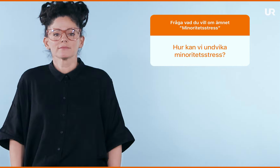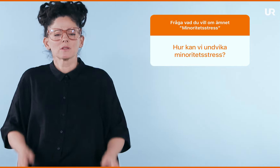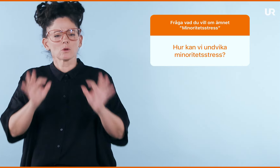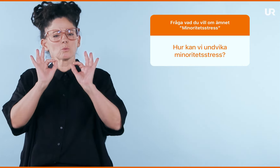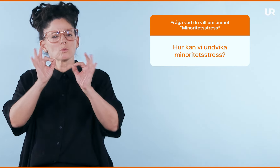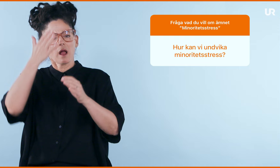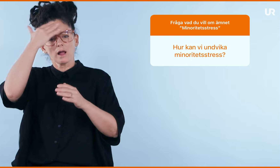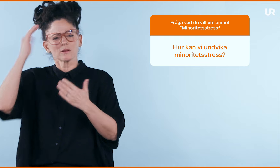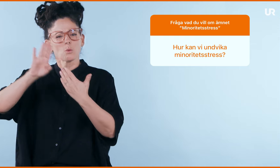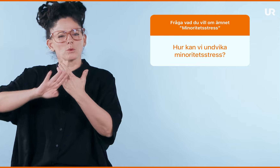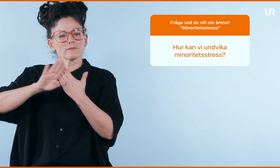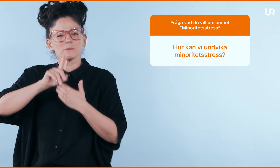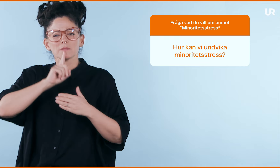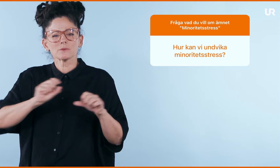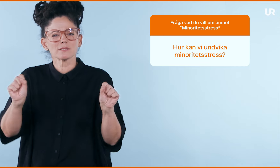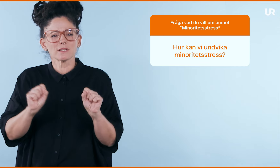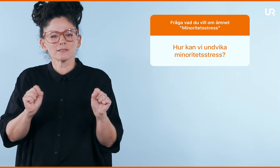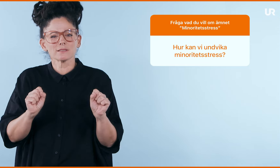Hur kan vi undvika minoritetsstress?